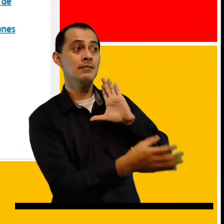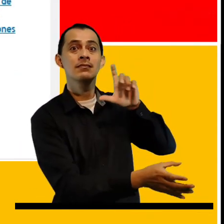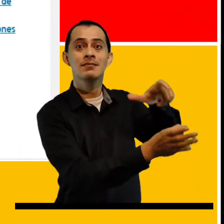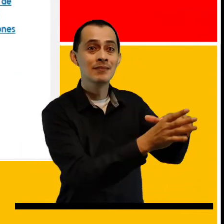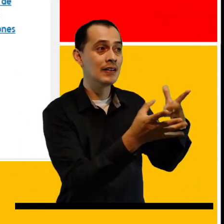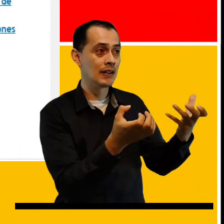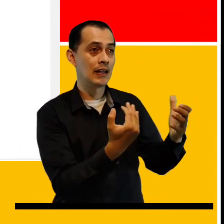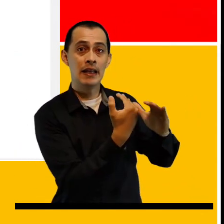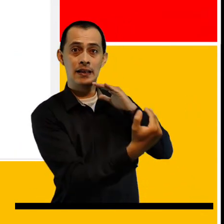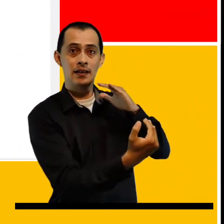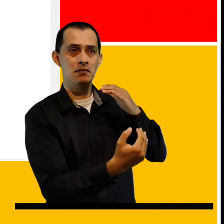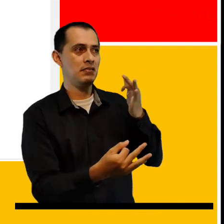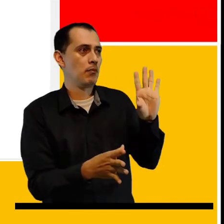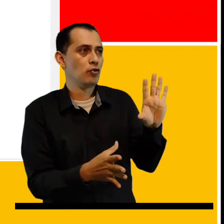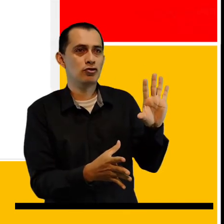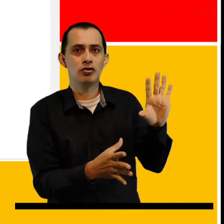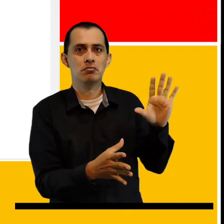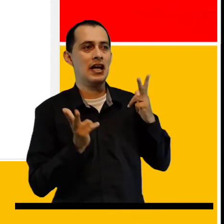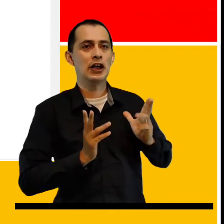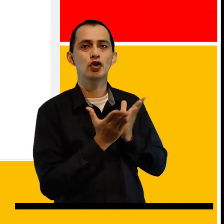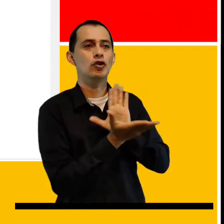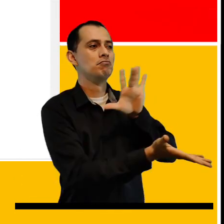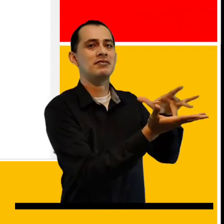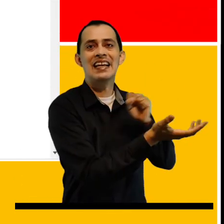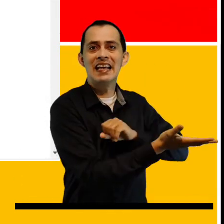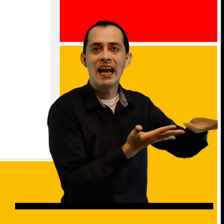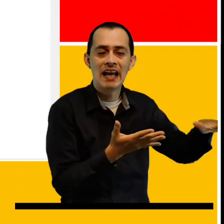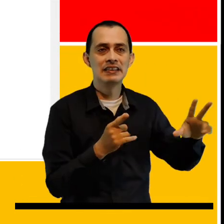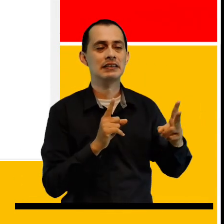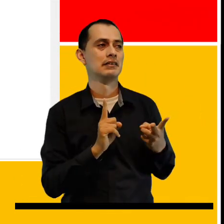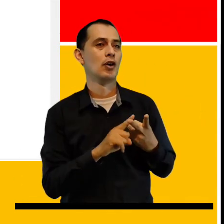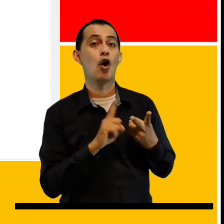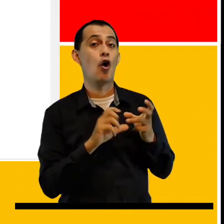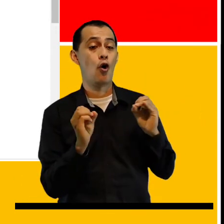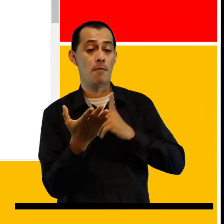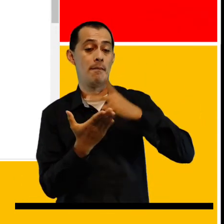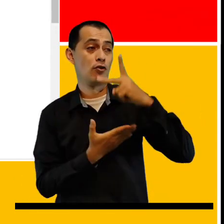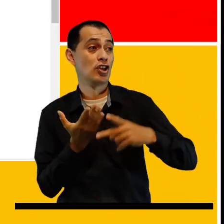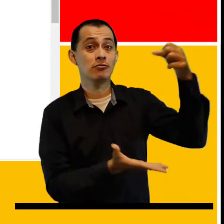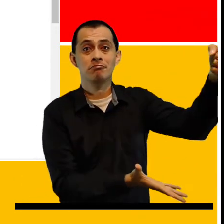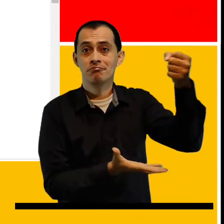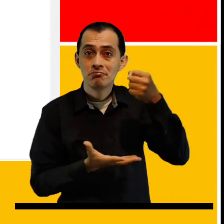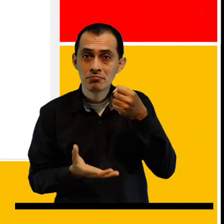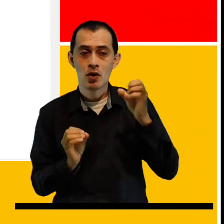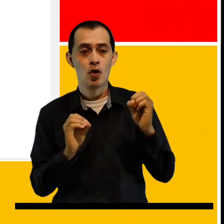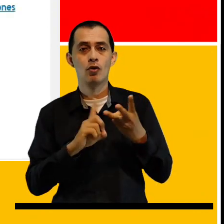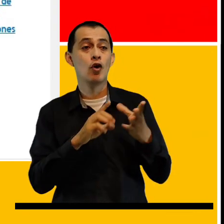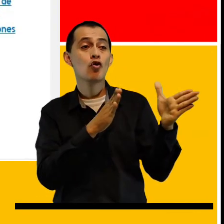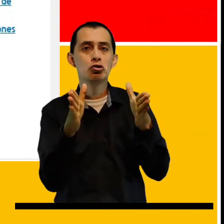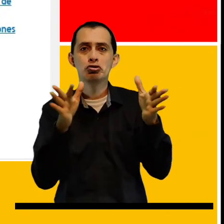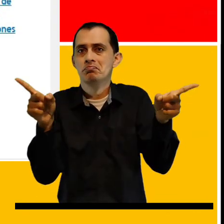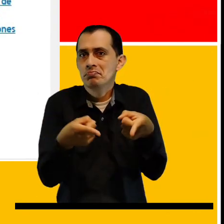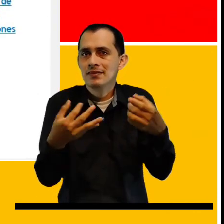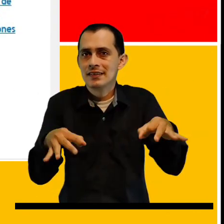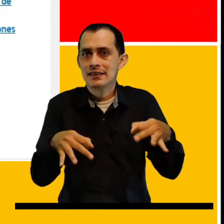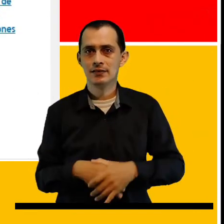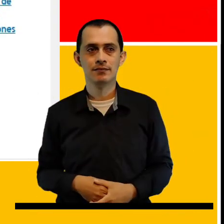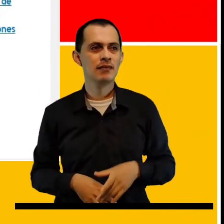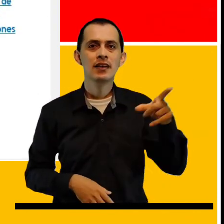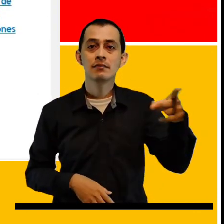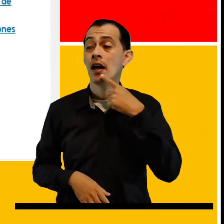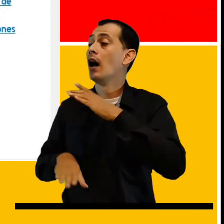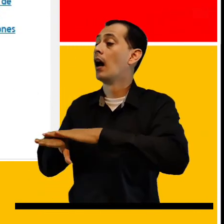de proyectos, cursos cortos, entre otros; les dicen entreguen un comprobante de que